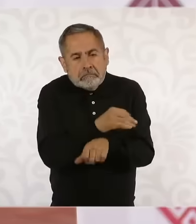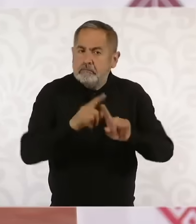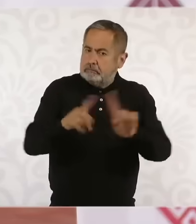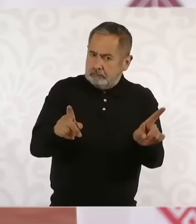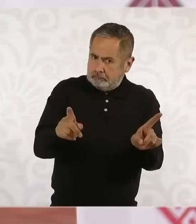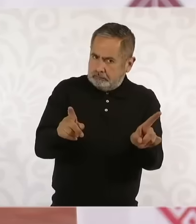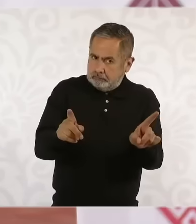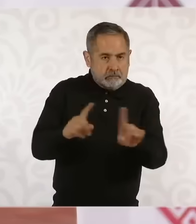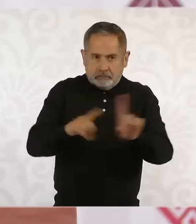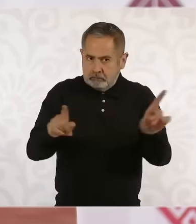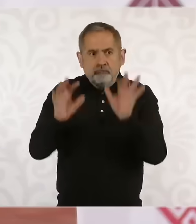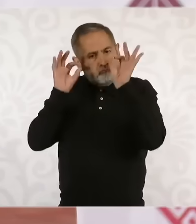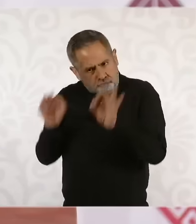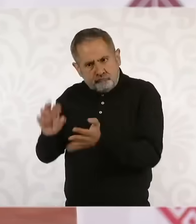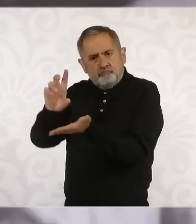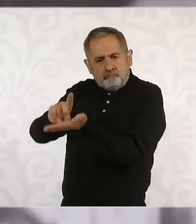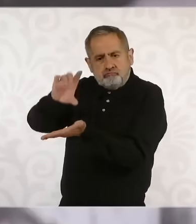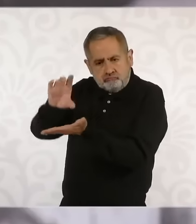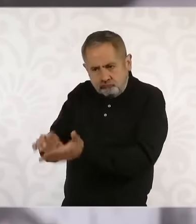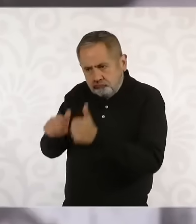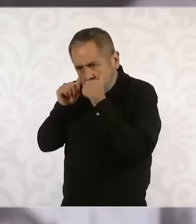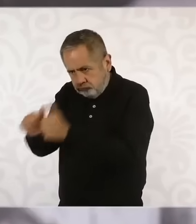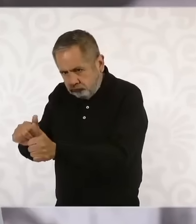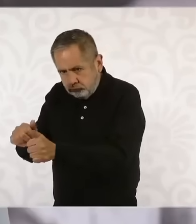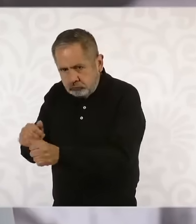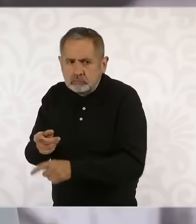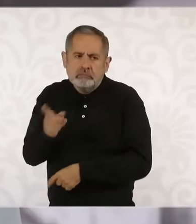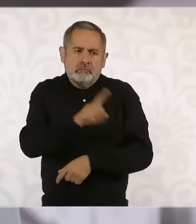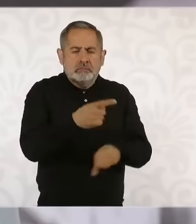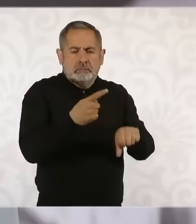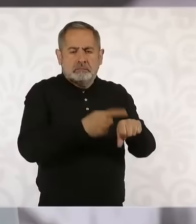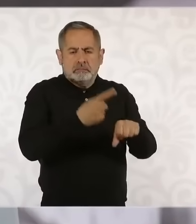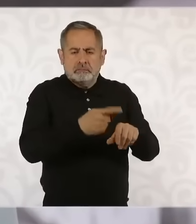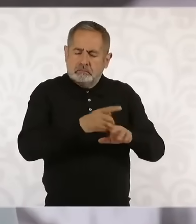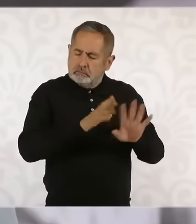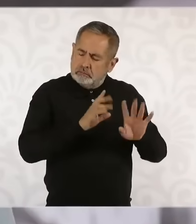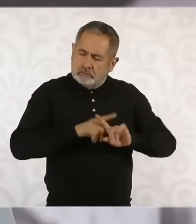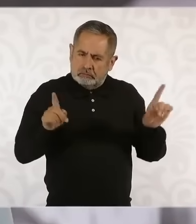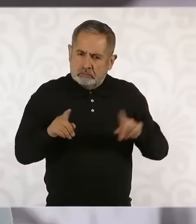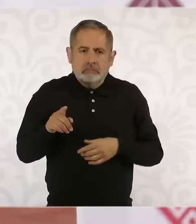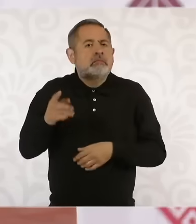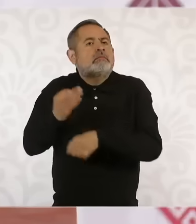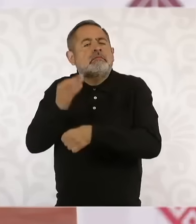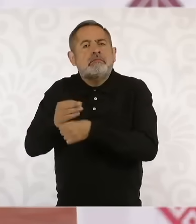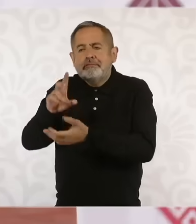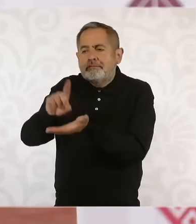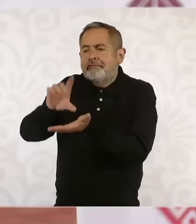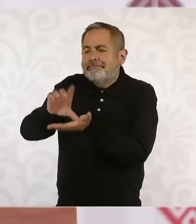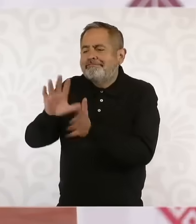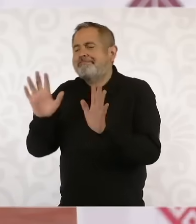pero presentan alguna enfermedad. Hoy la discapacidad no se entiende solo en el